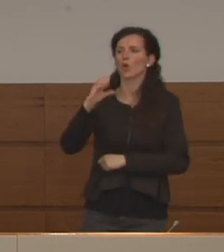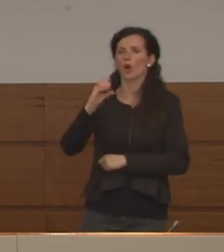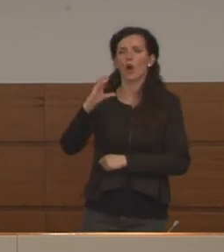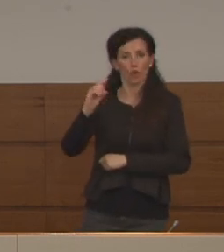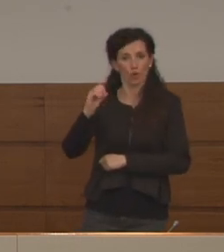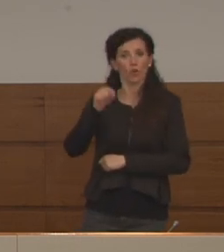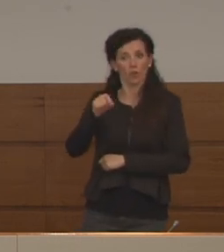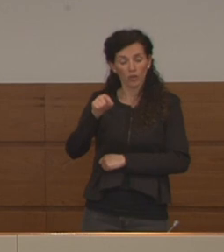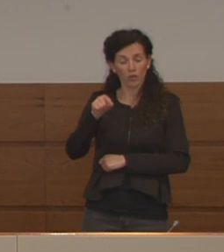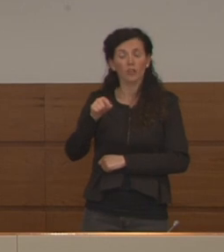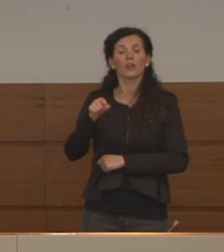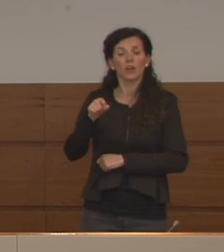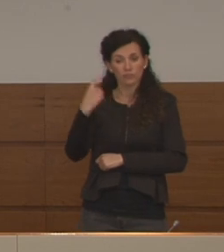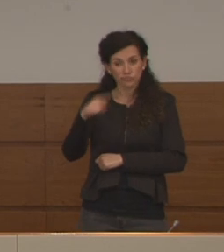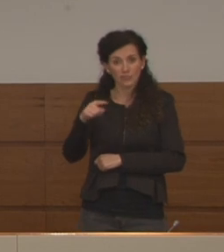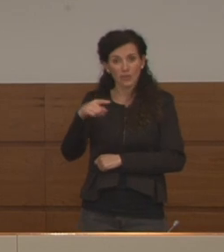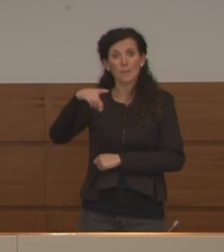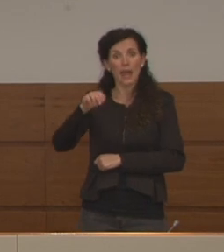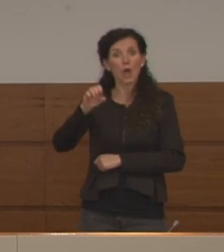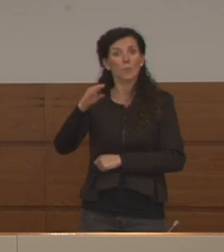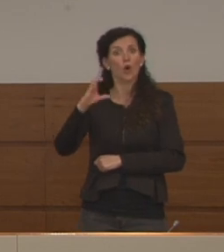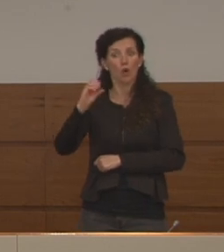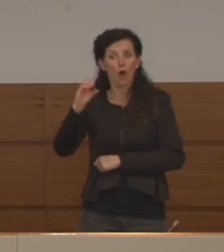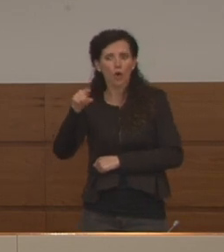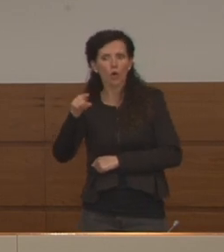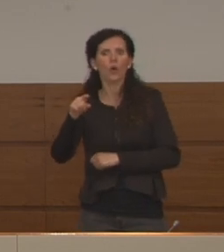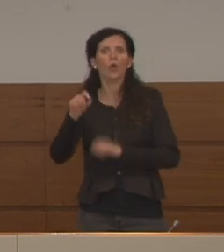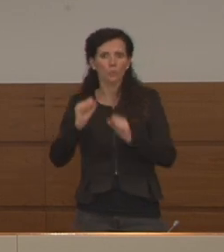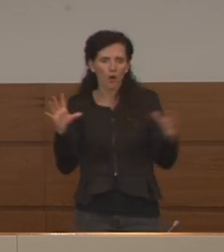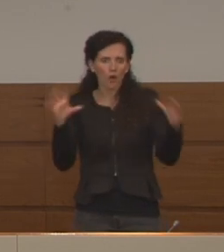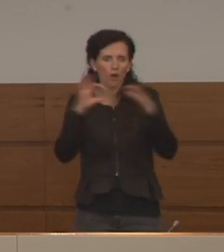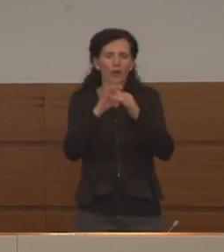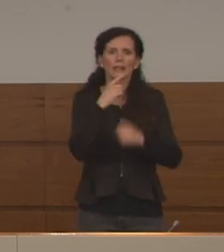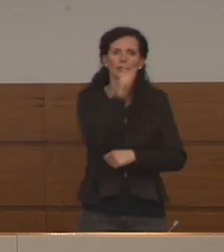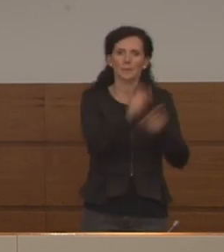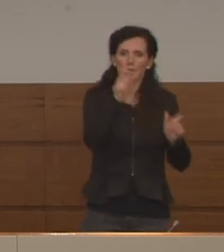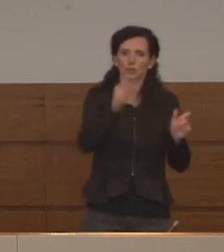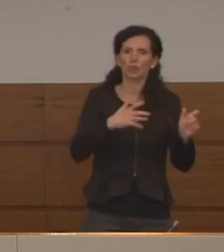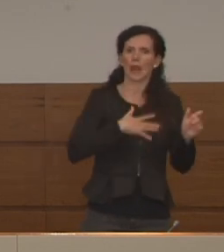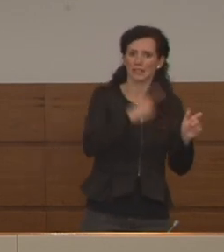per il covid, gli anziani, i bambini e tutti quelli che possono essere veicolo